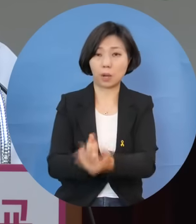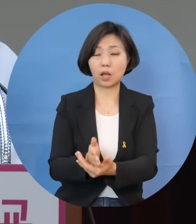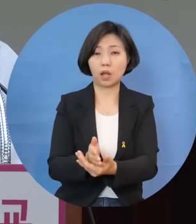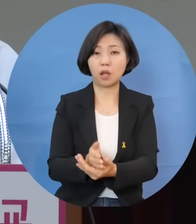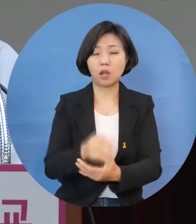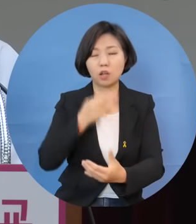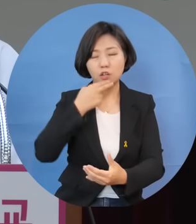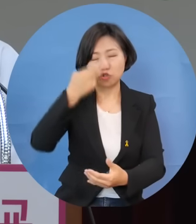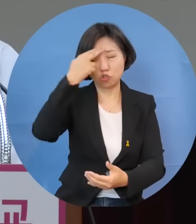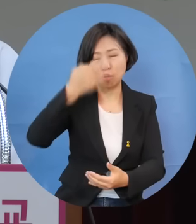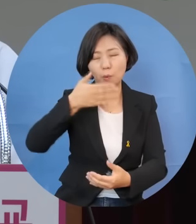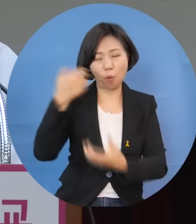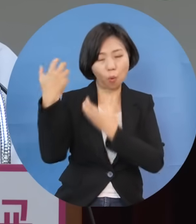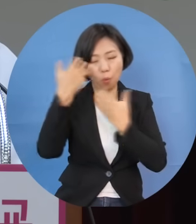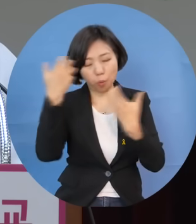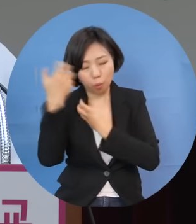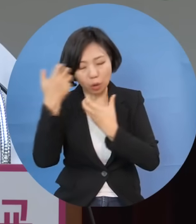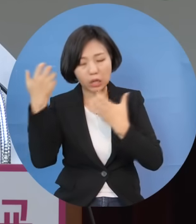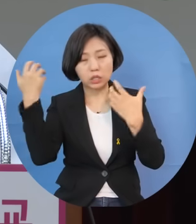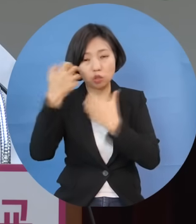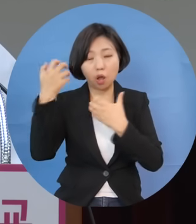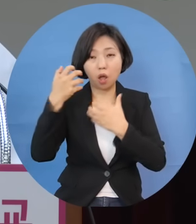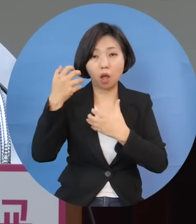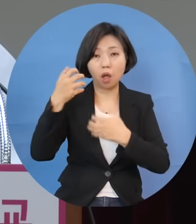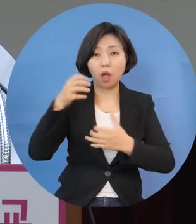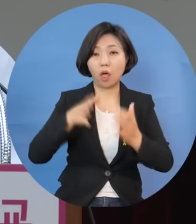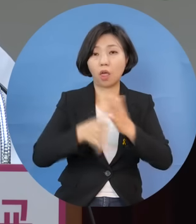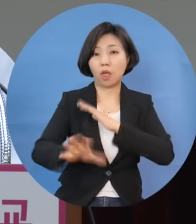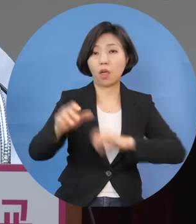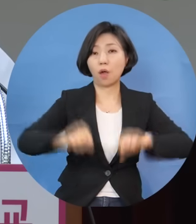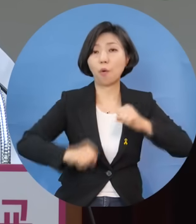다섯째, 술 먹고 취해서 행패 부리지 마라. 이 다섯 가지에요.